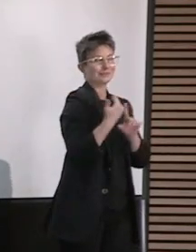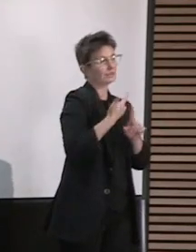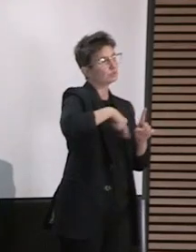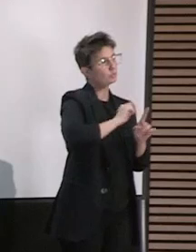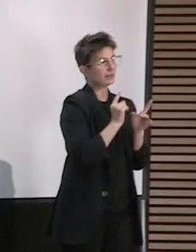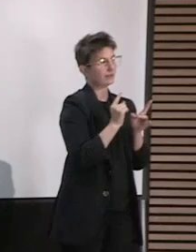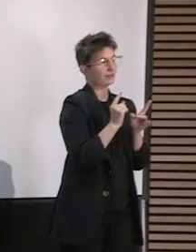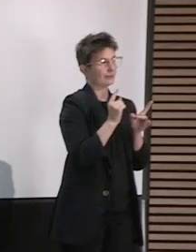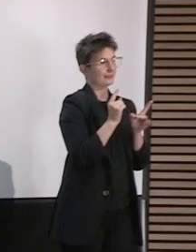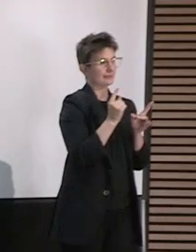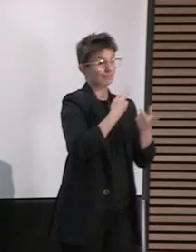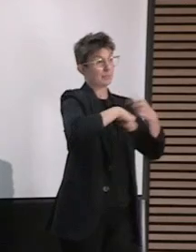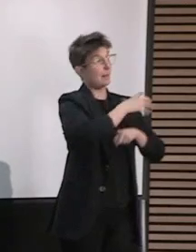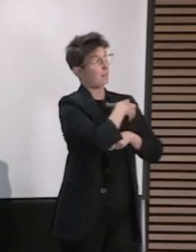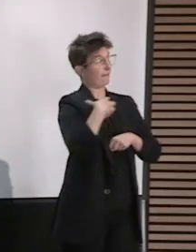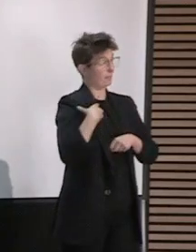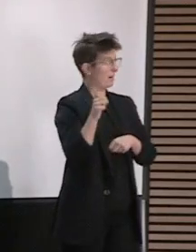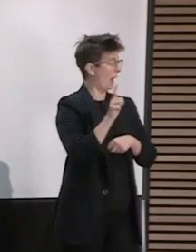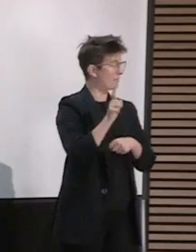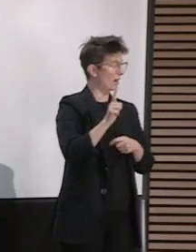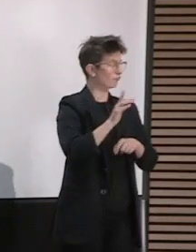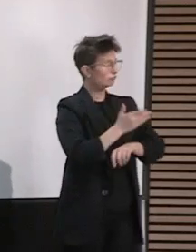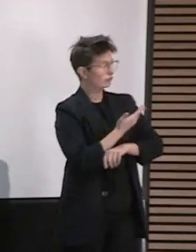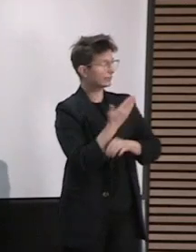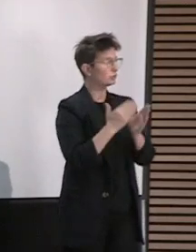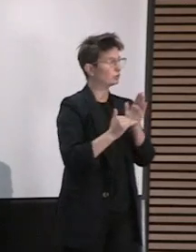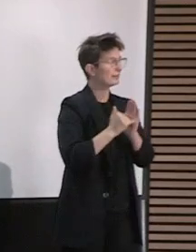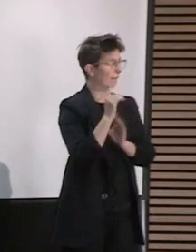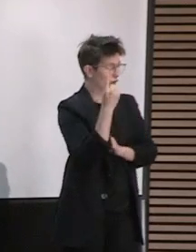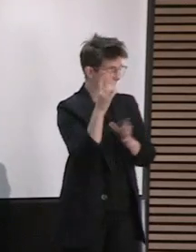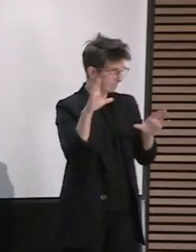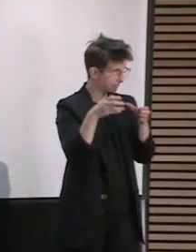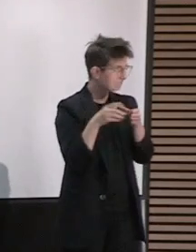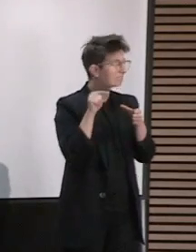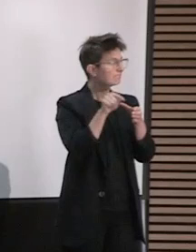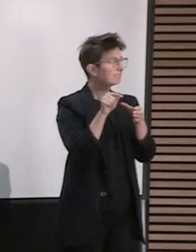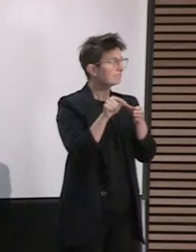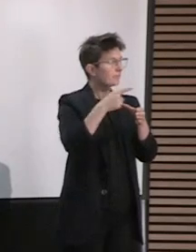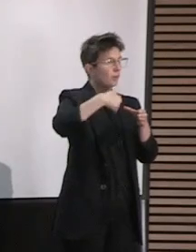mo nga rauemi maatauranga. Kei